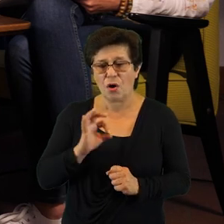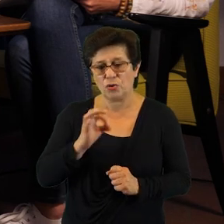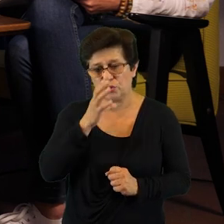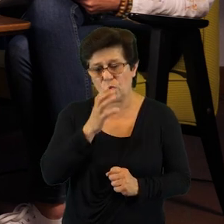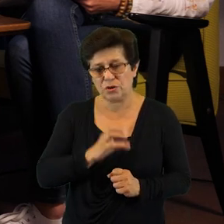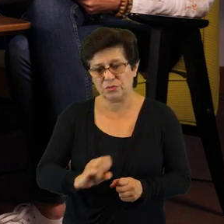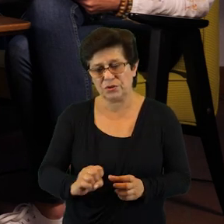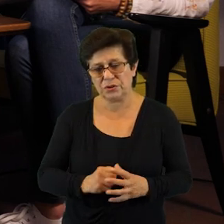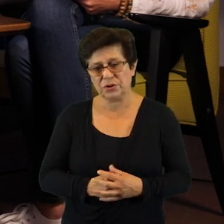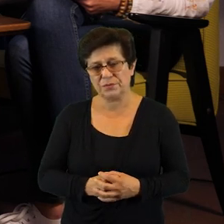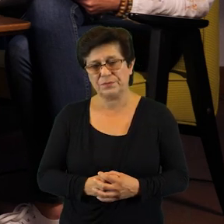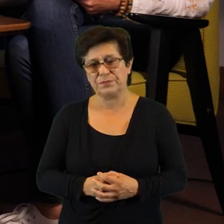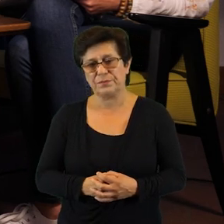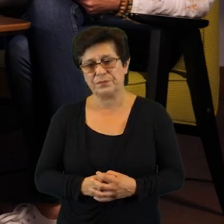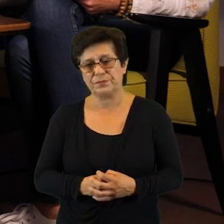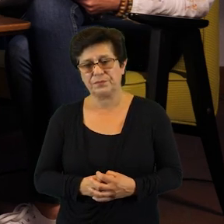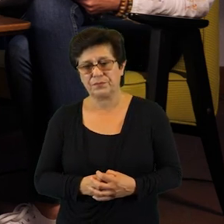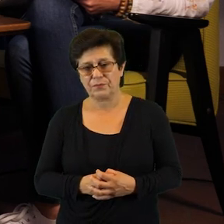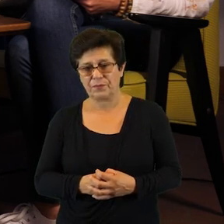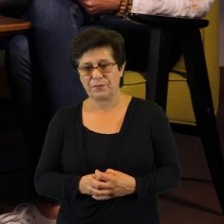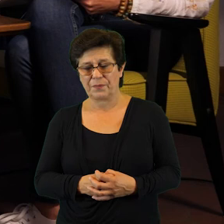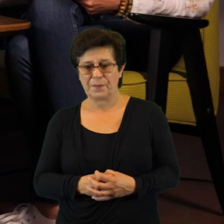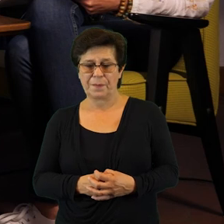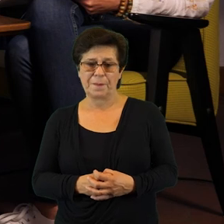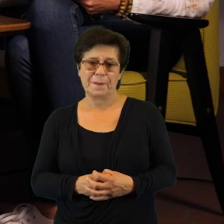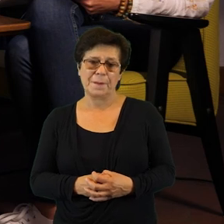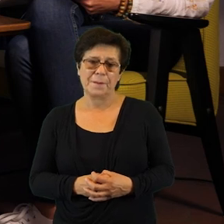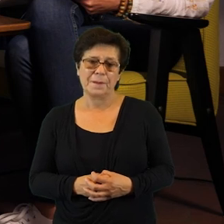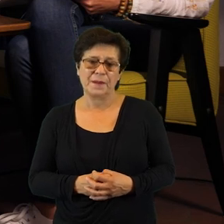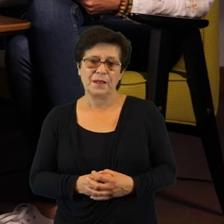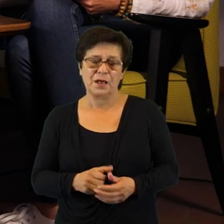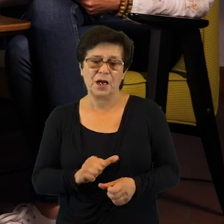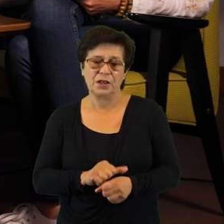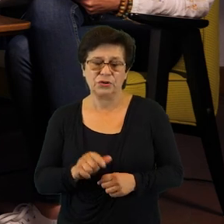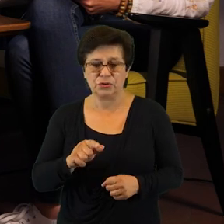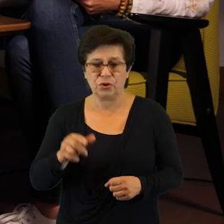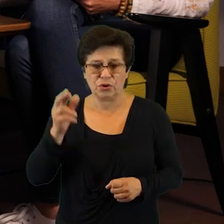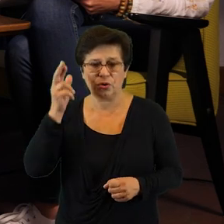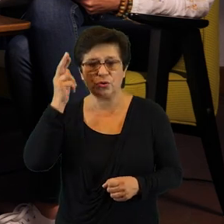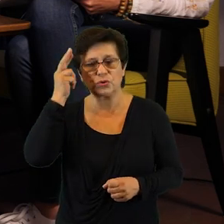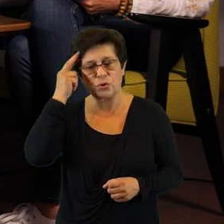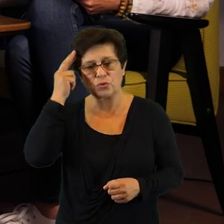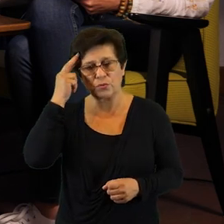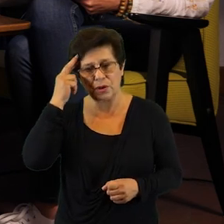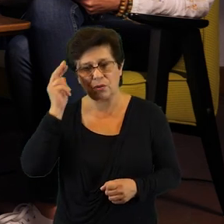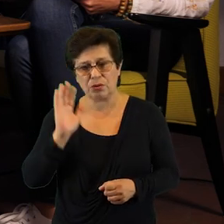To jest taki jakiś oczywiście zrozumiały dla niej ogromny problem.